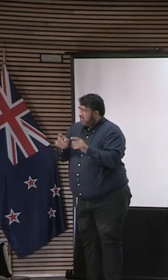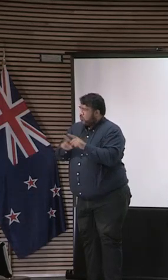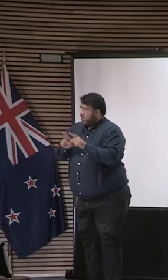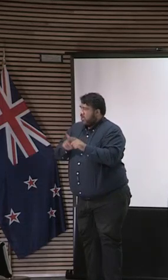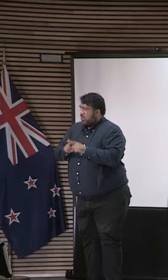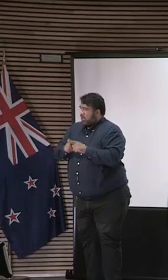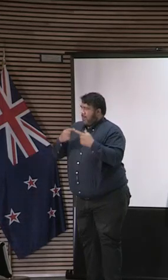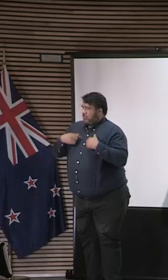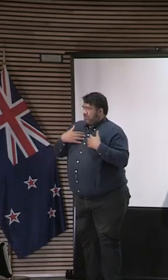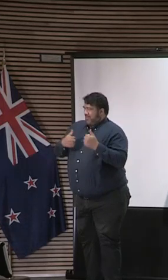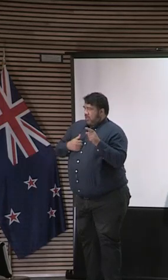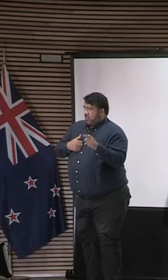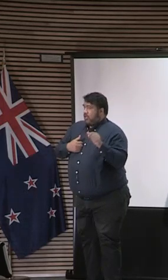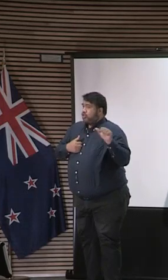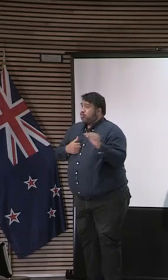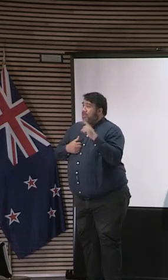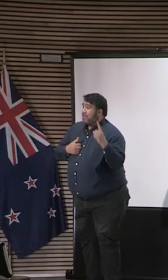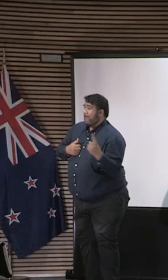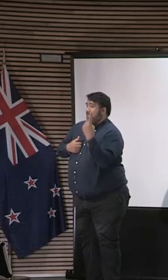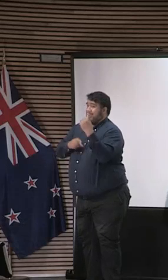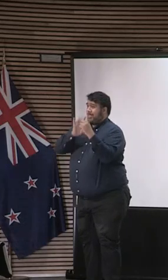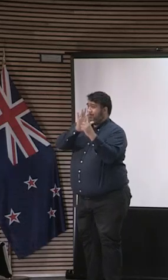inaianei ki te Taumata Taumata